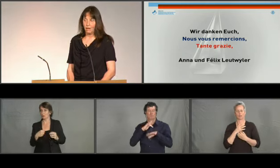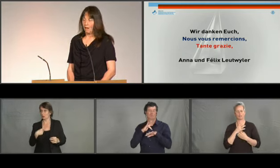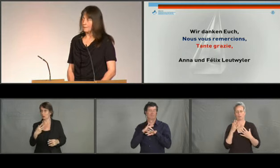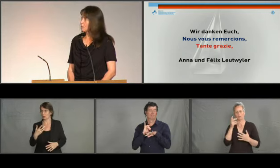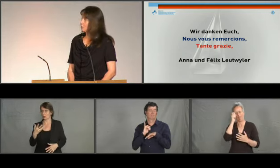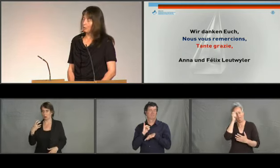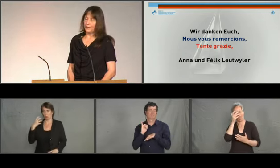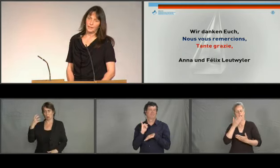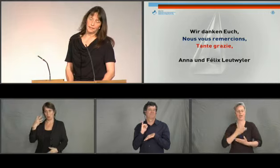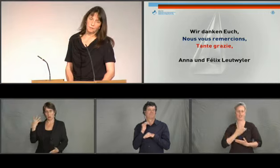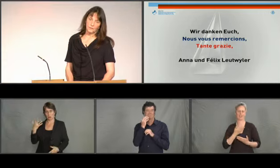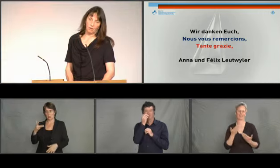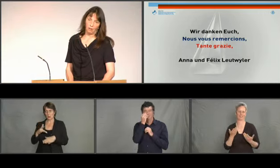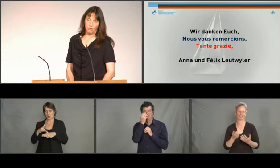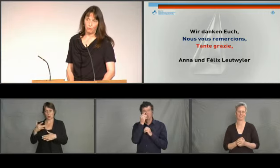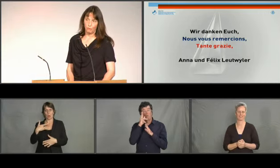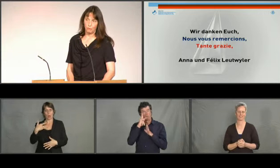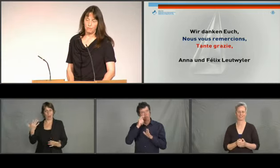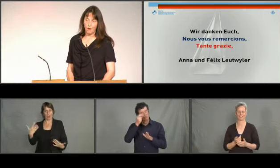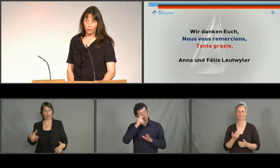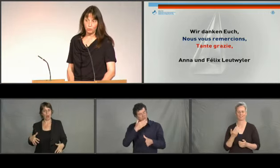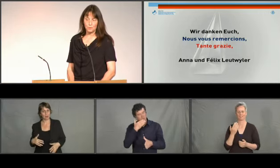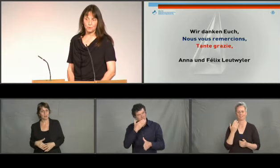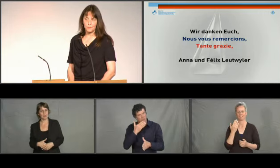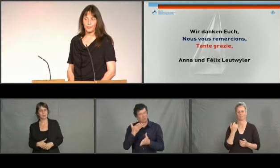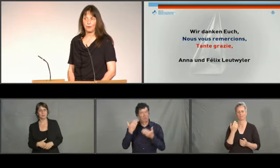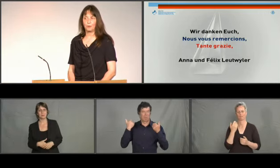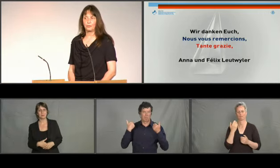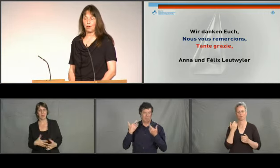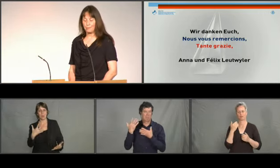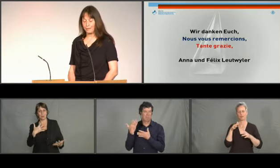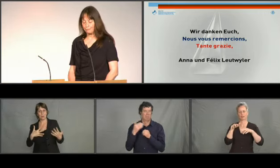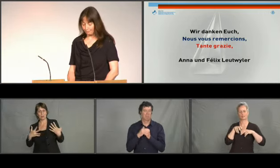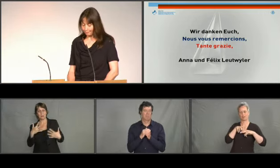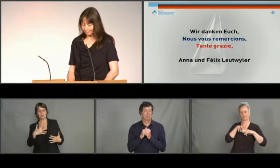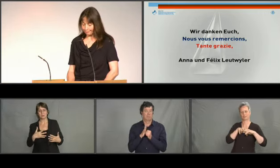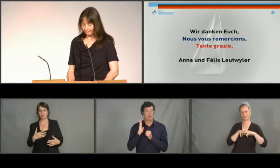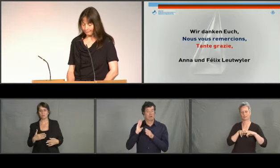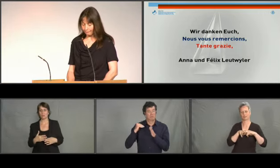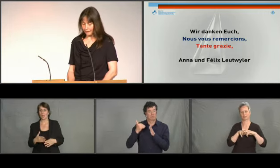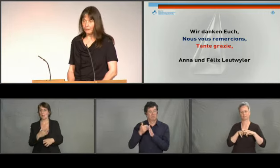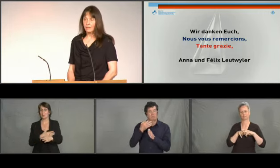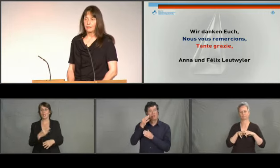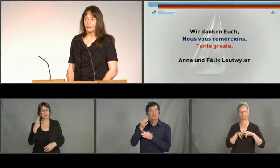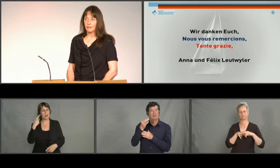Als ich vorher im Saal von Markus Huser gehört habe,